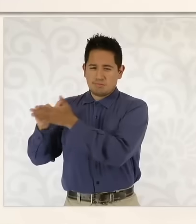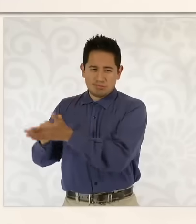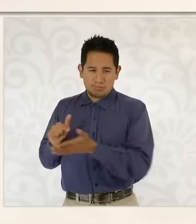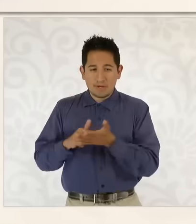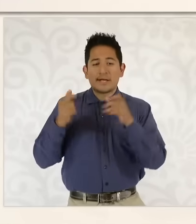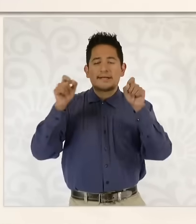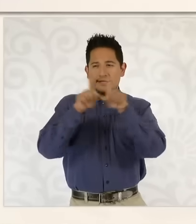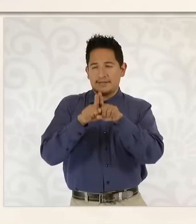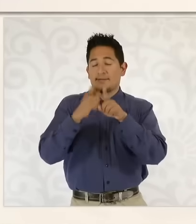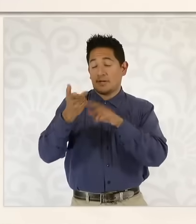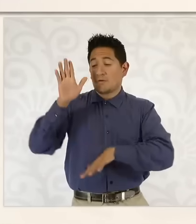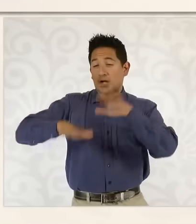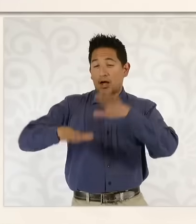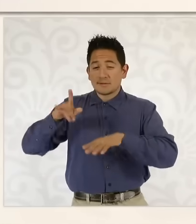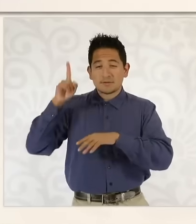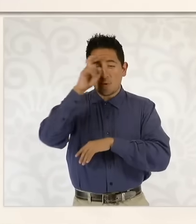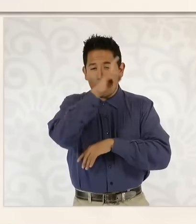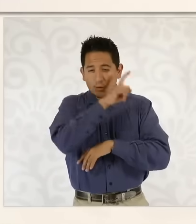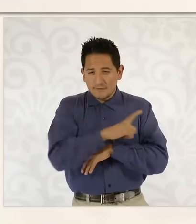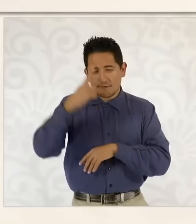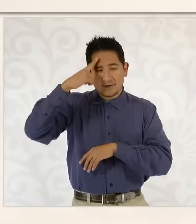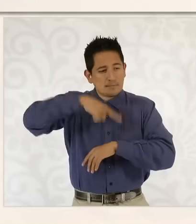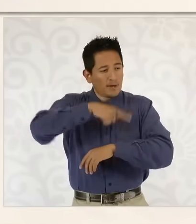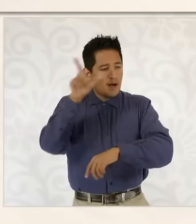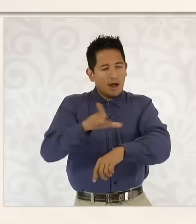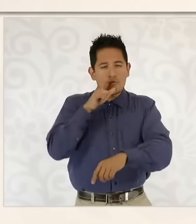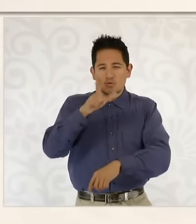y lo que impedía el transporte como comento de energía eléctrica se daba en Veracruz,